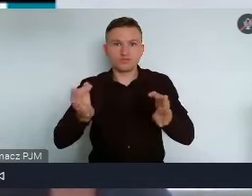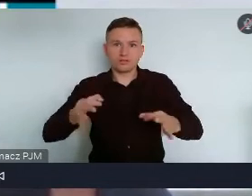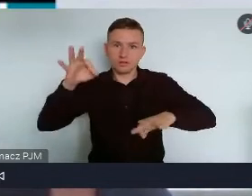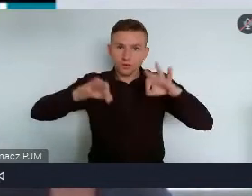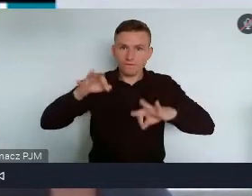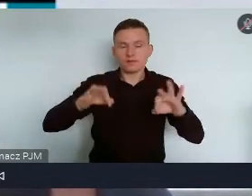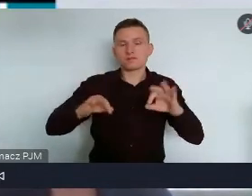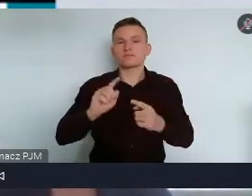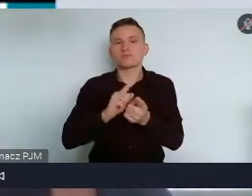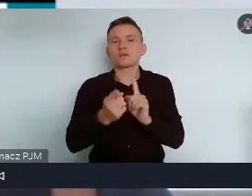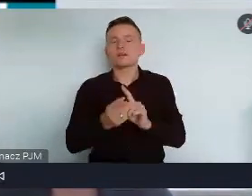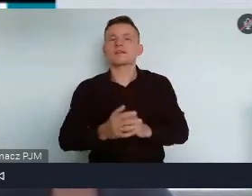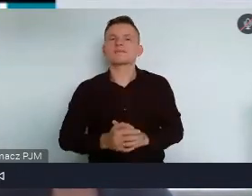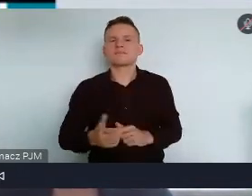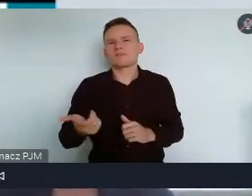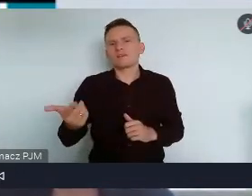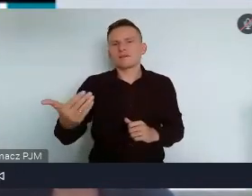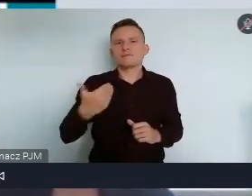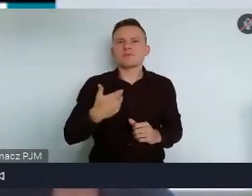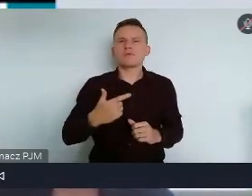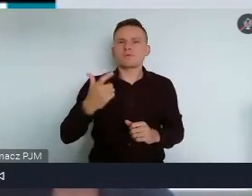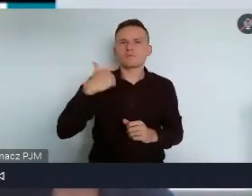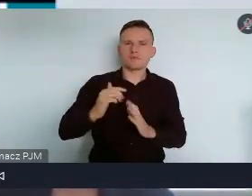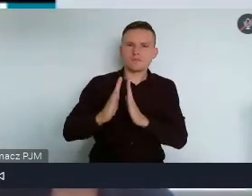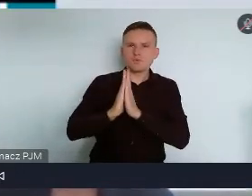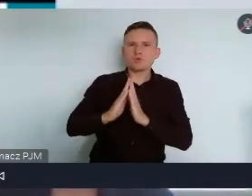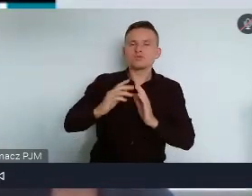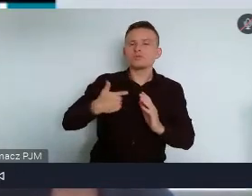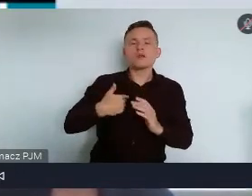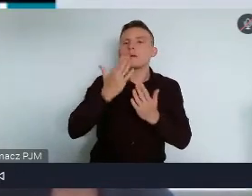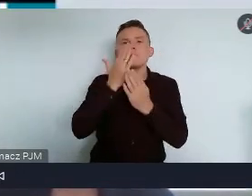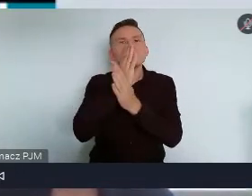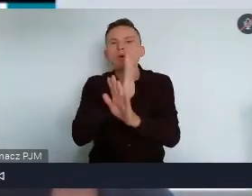Zostałam poproszona, aby przybliżyć państwu udział Wrocławia